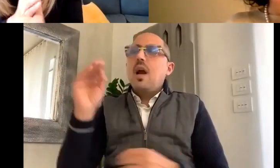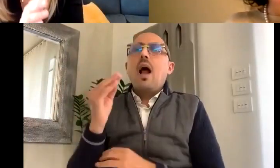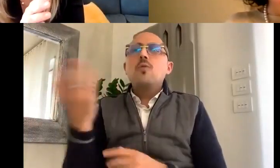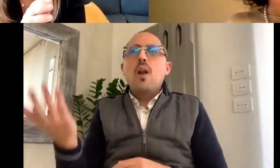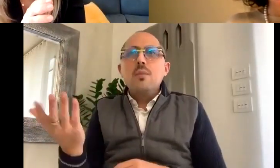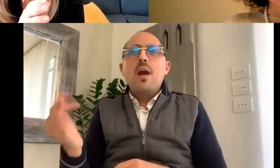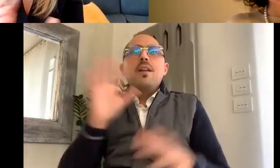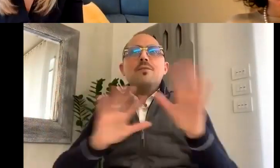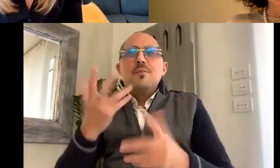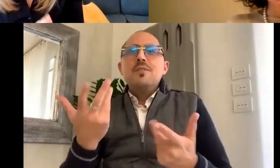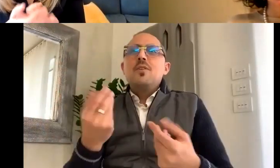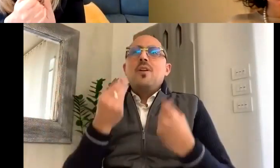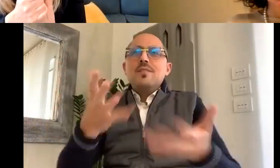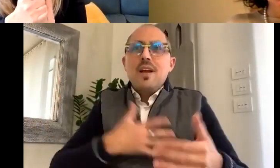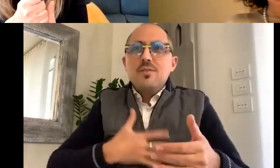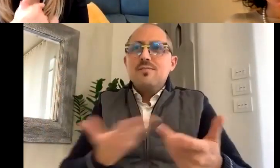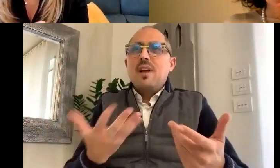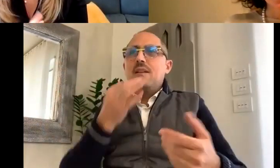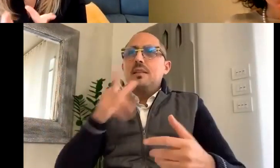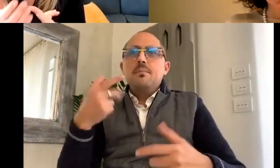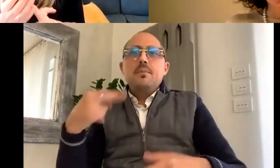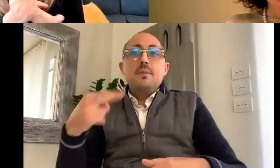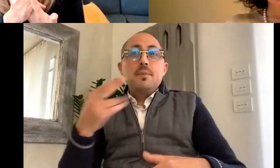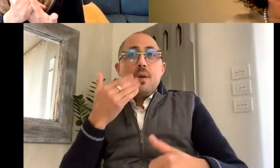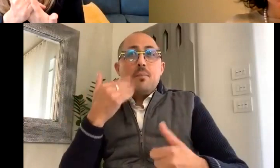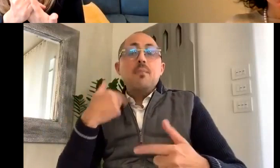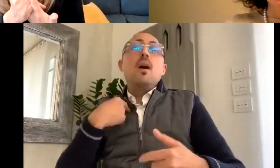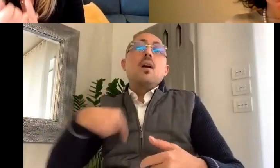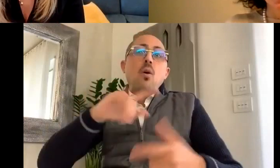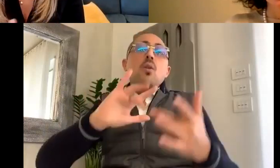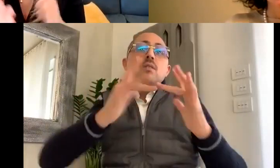i bambini a casa che non riescono a passare il tempo, i cartoni animati,